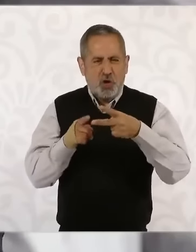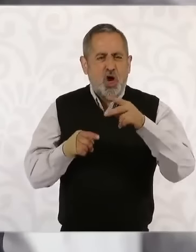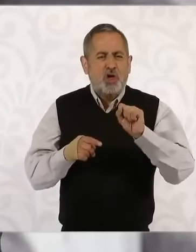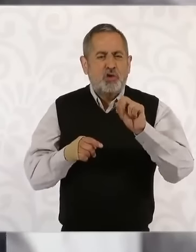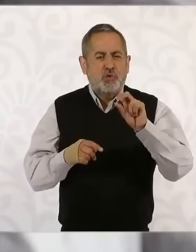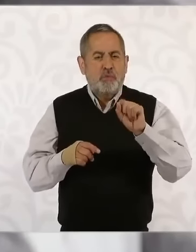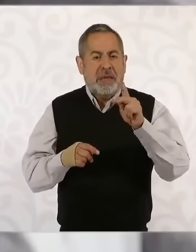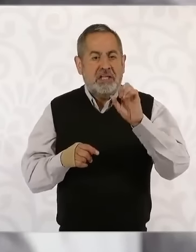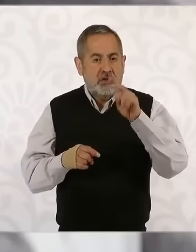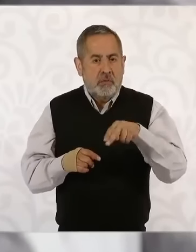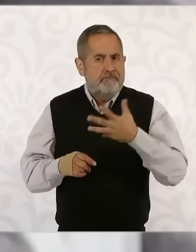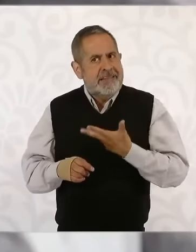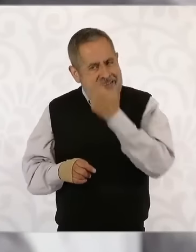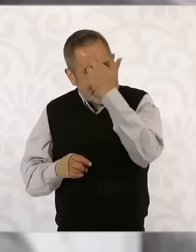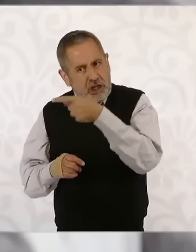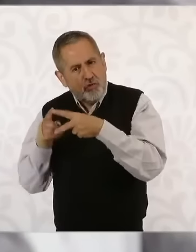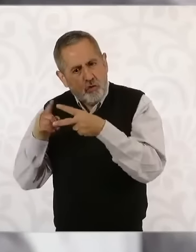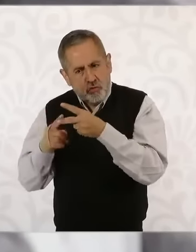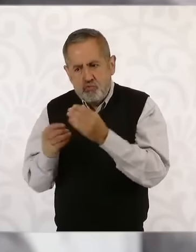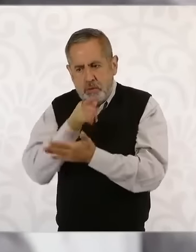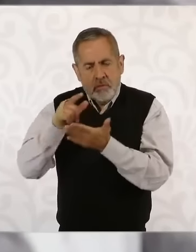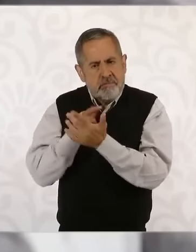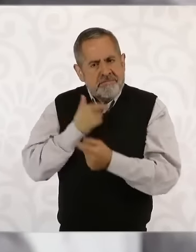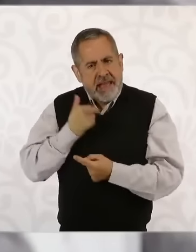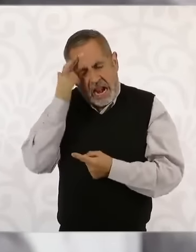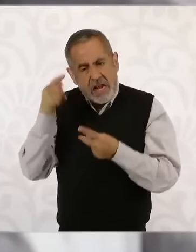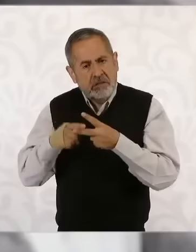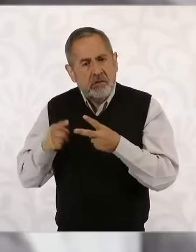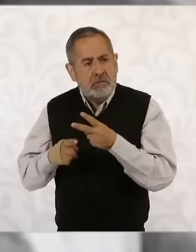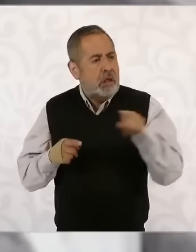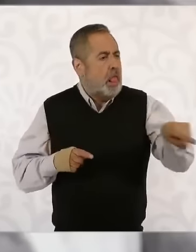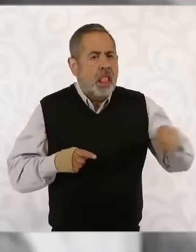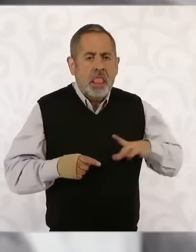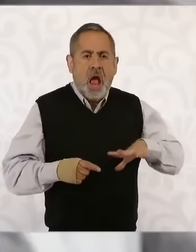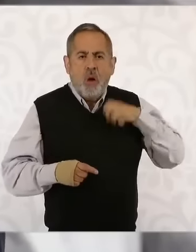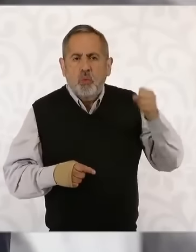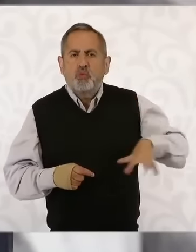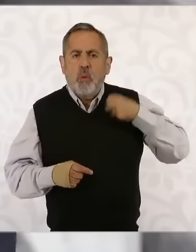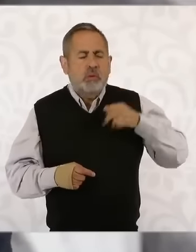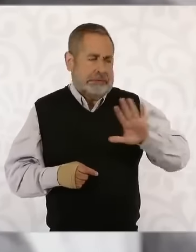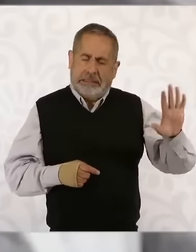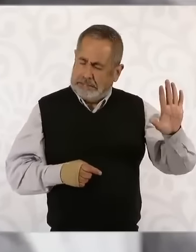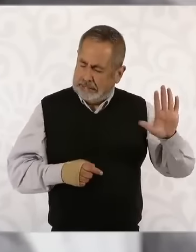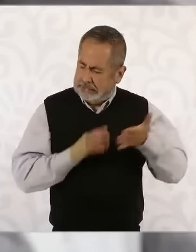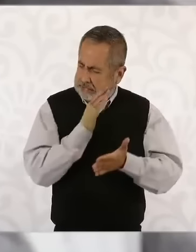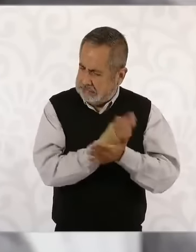que tienen sentido, que son lógicos, que eran abusos que había que corregir y por otro lado,